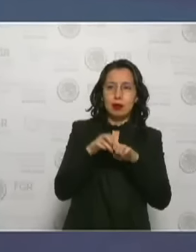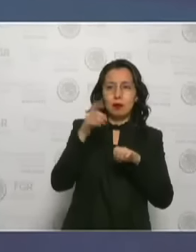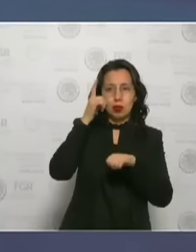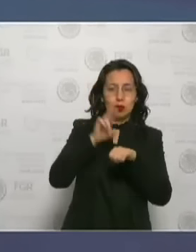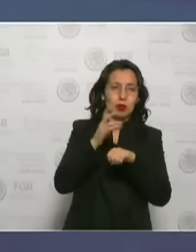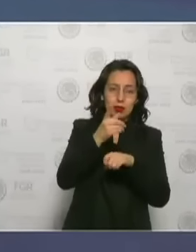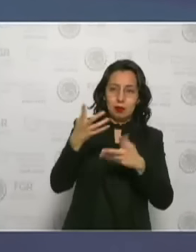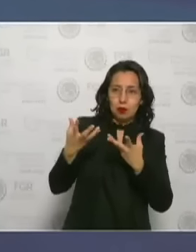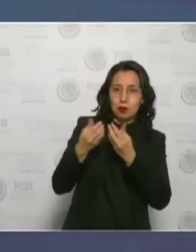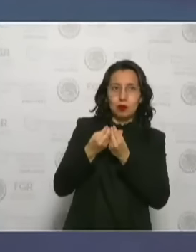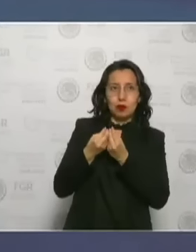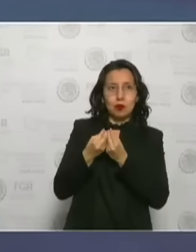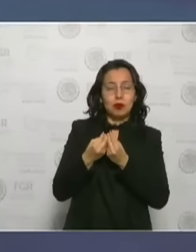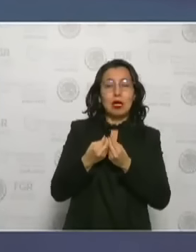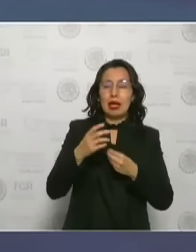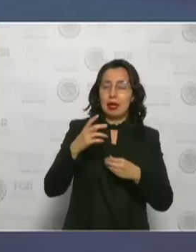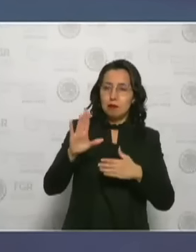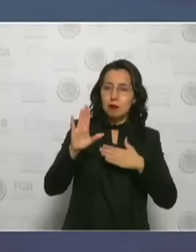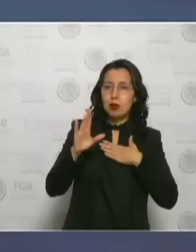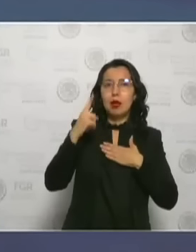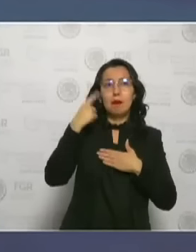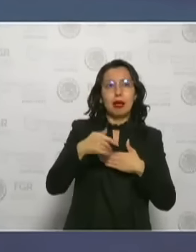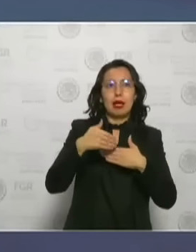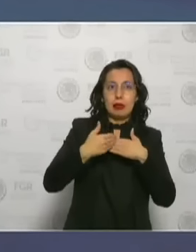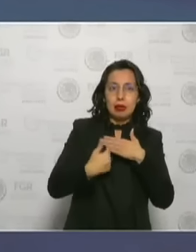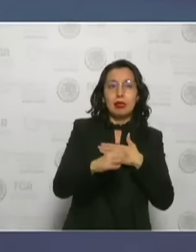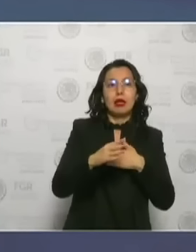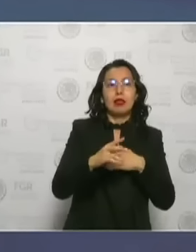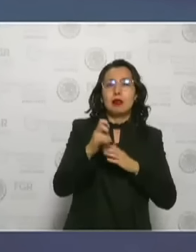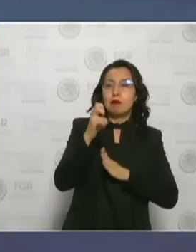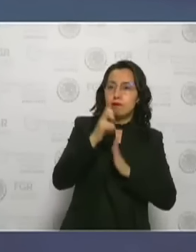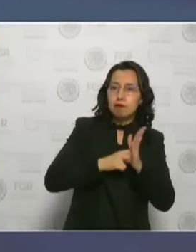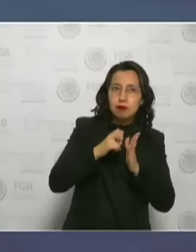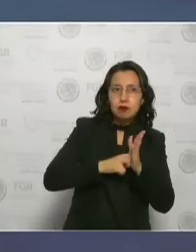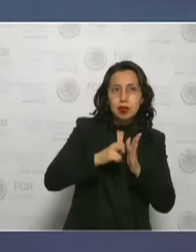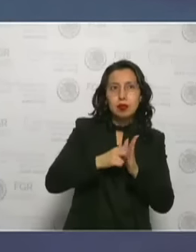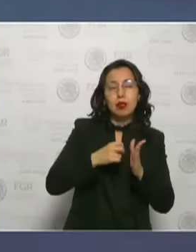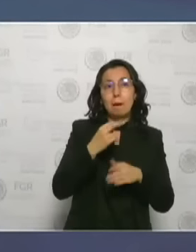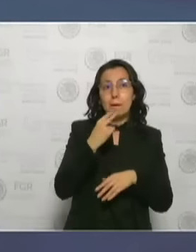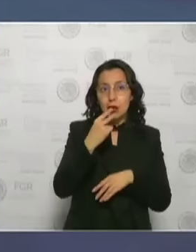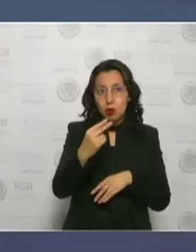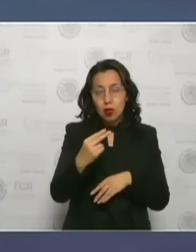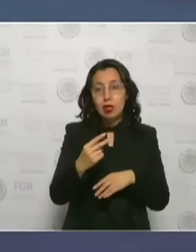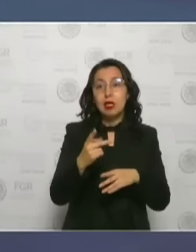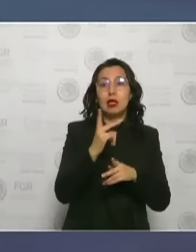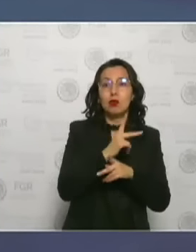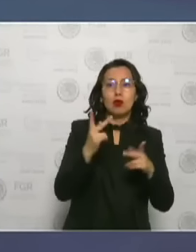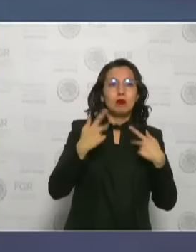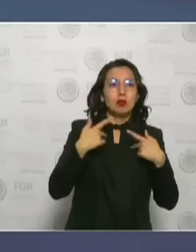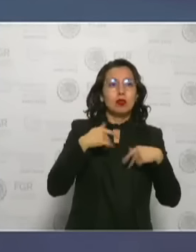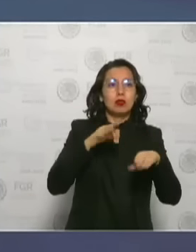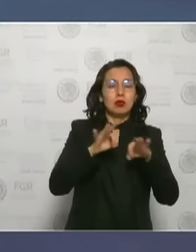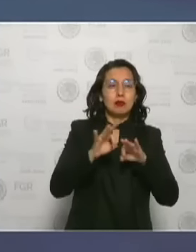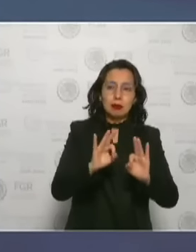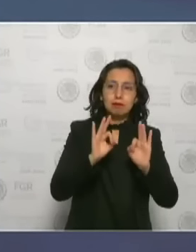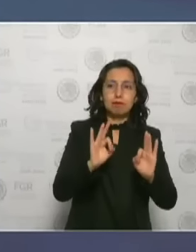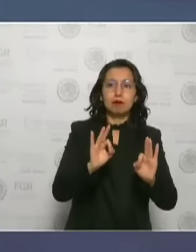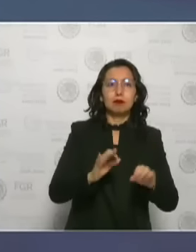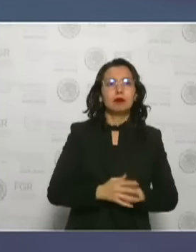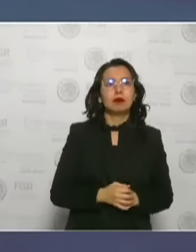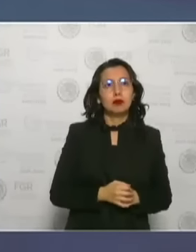acompaña para mejorar y dignificar los espacios y las condiciones de trabajo. Algo importante que no